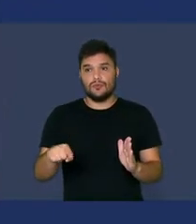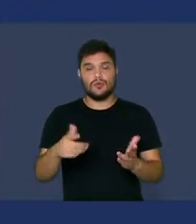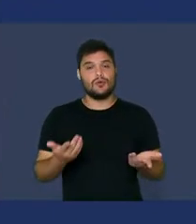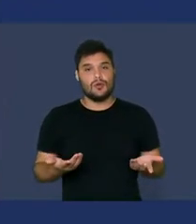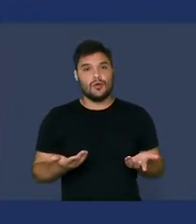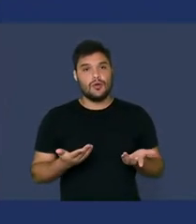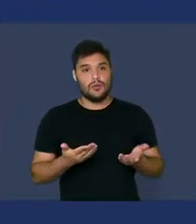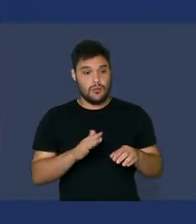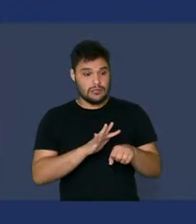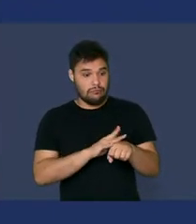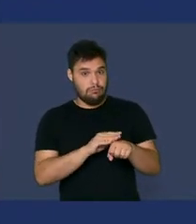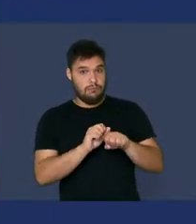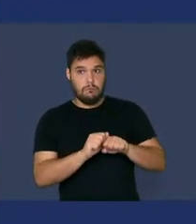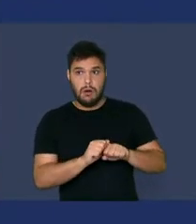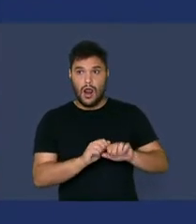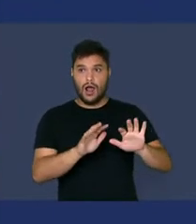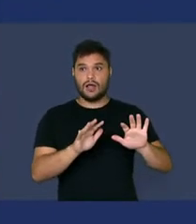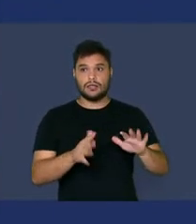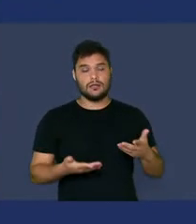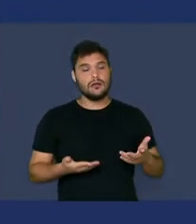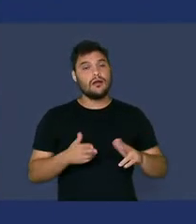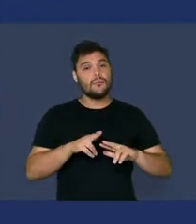EXATAMENTE A LEI É PARA ATENDER A EMERGÊNCIA QUE O PAÍS ESTÁ VIVENDO EM